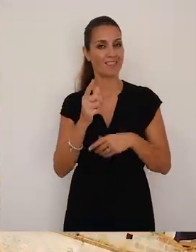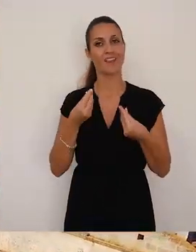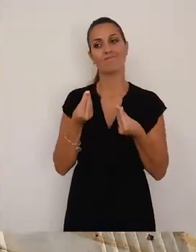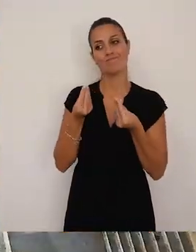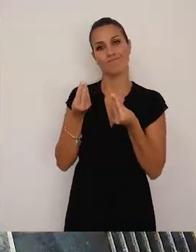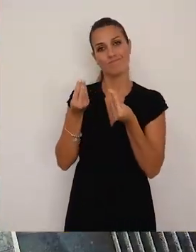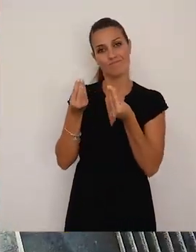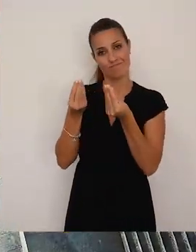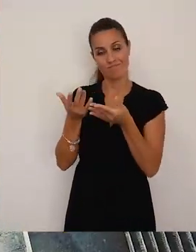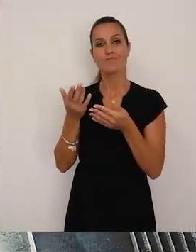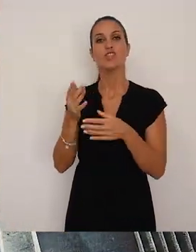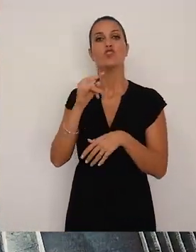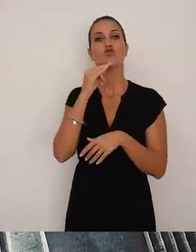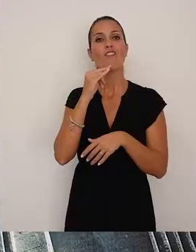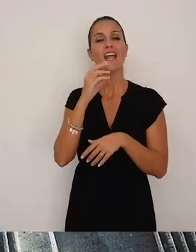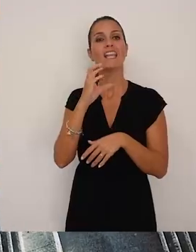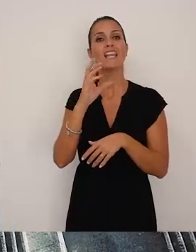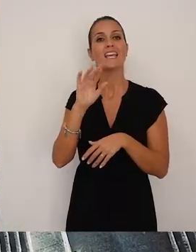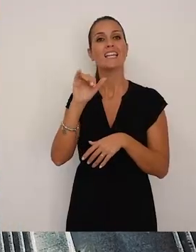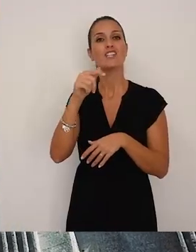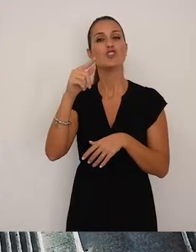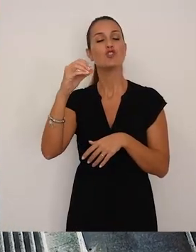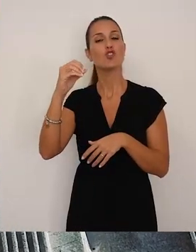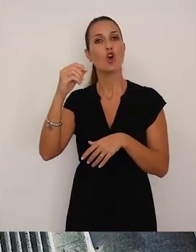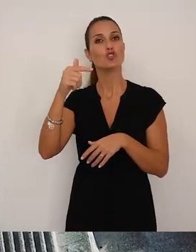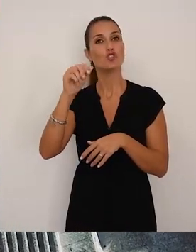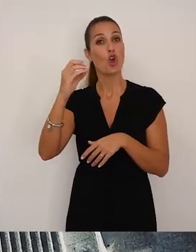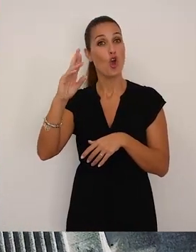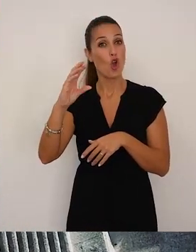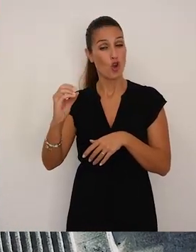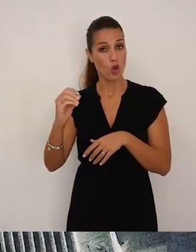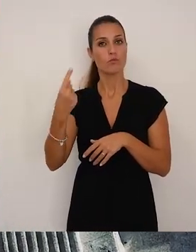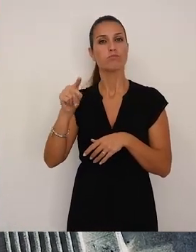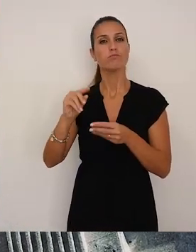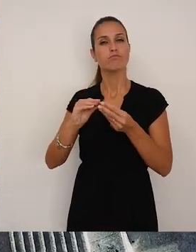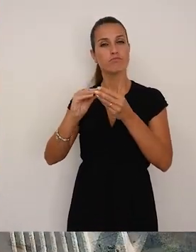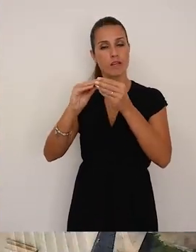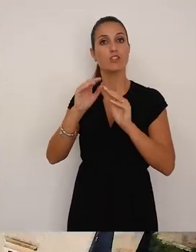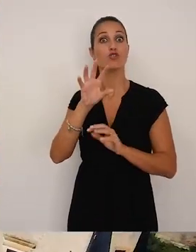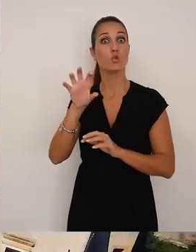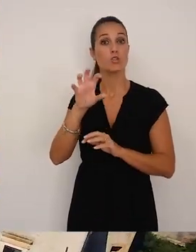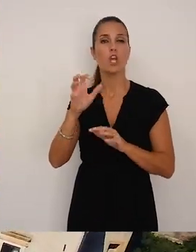santo protettore bizantino Giovanni Crisostomo. L’edificio risale al Cinquecento, ma ha